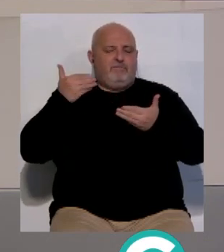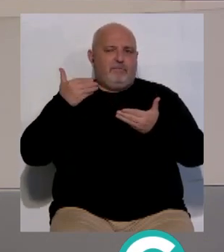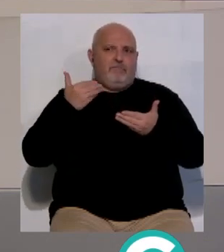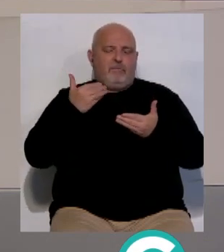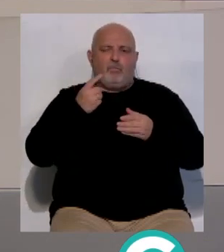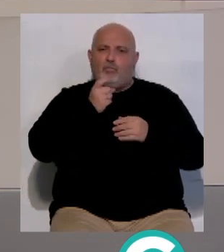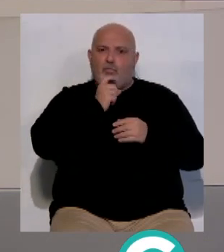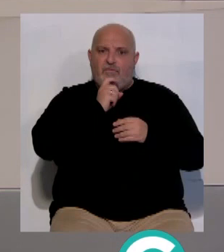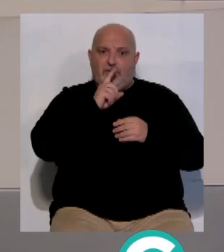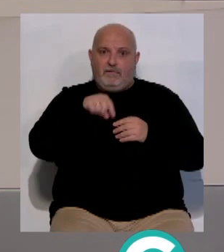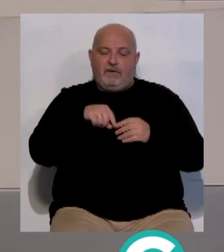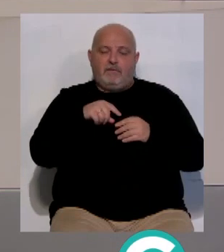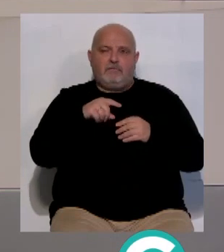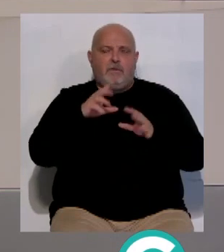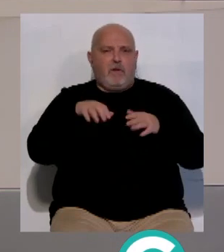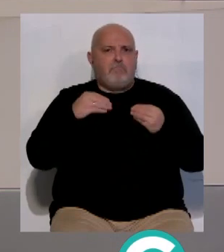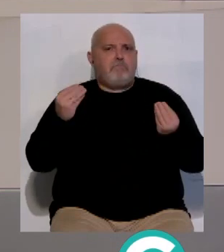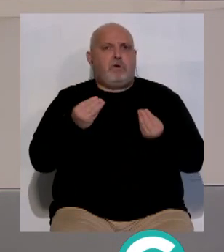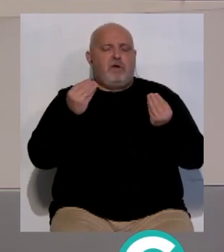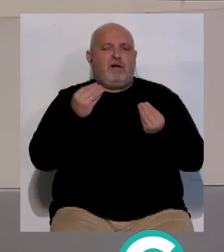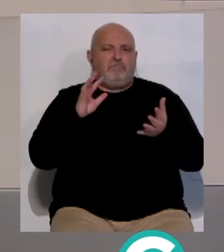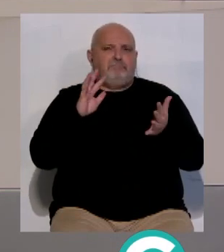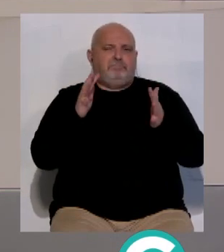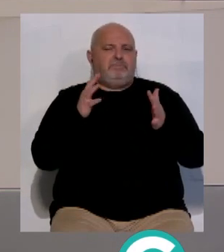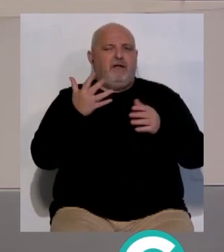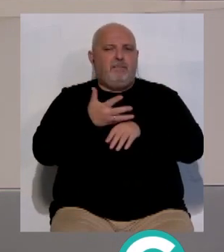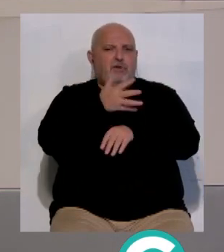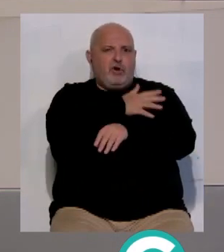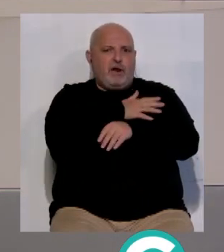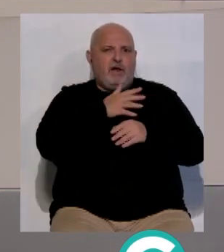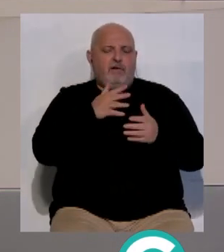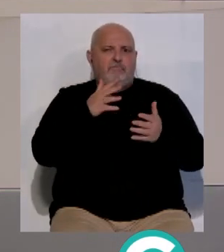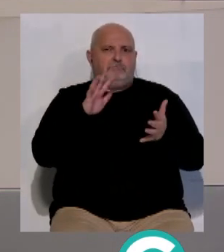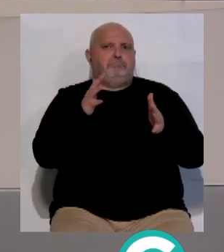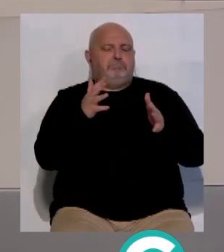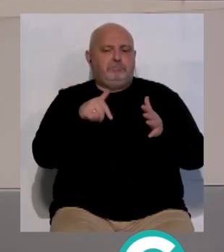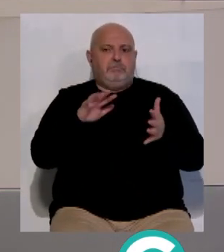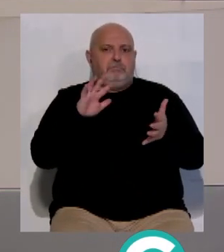difícil dado Cómo se vio al equipo en mallorca y dado el nerviosismo que venía acumulando en